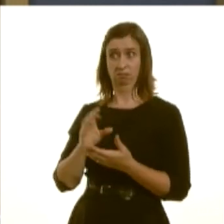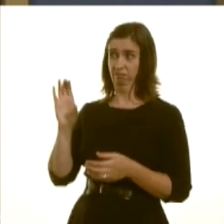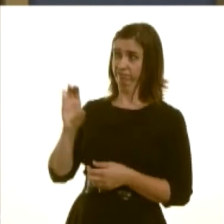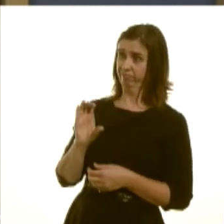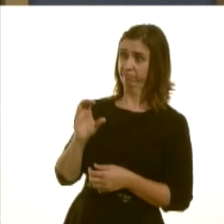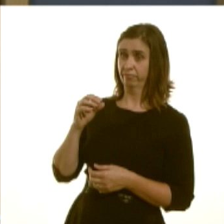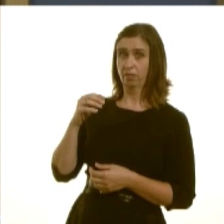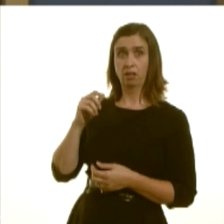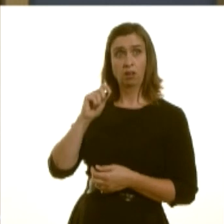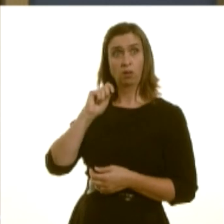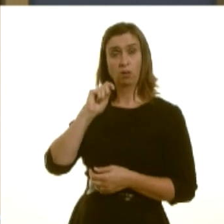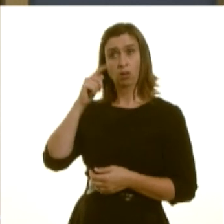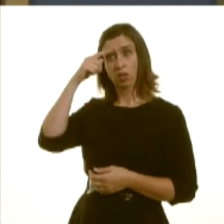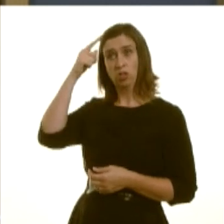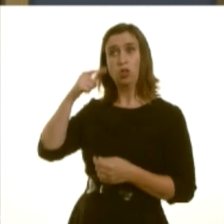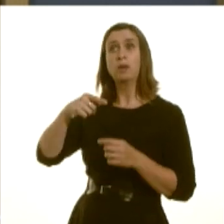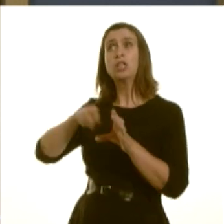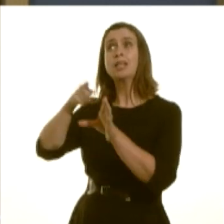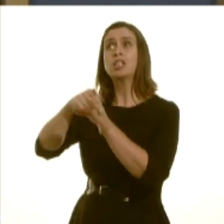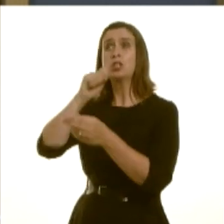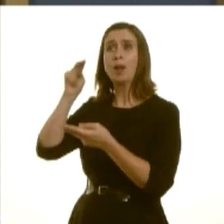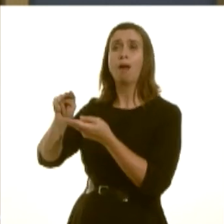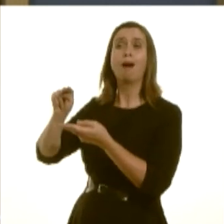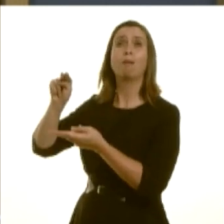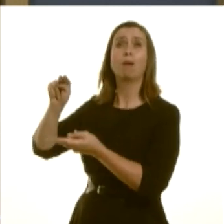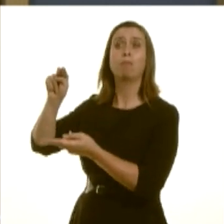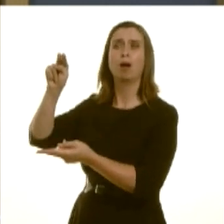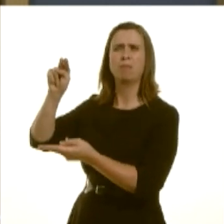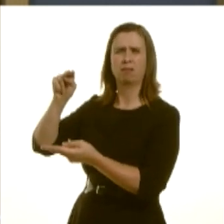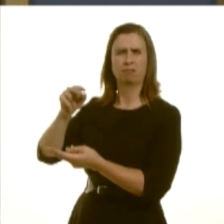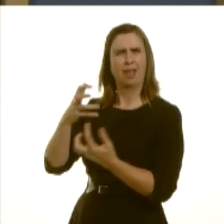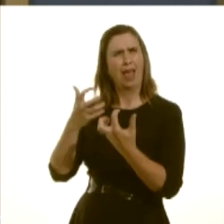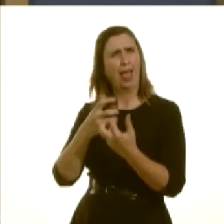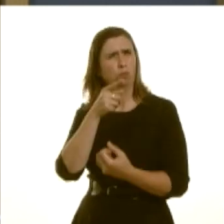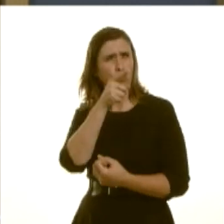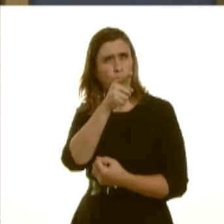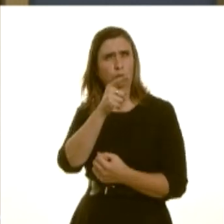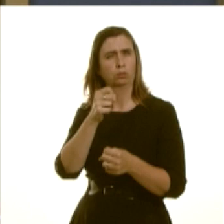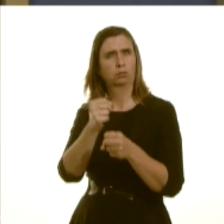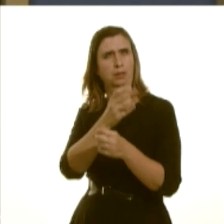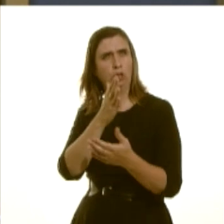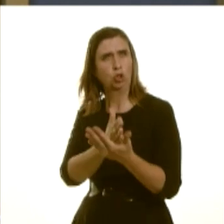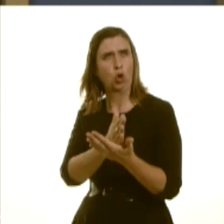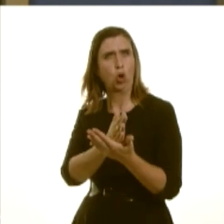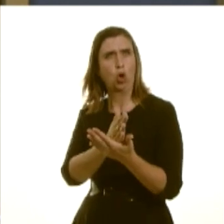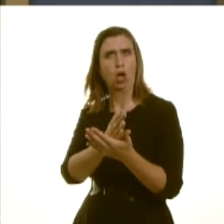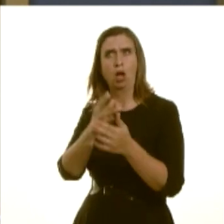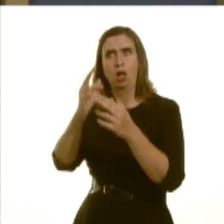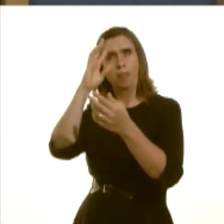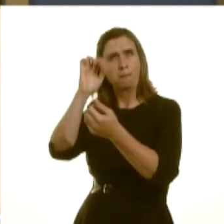mynd i’w wneud i sicrhau bod y senotaffau a’r cofebion rhyfel hyn yn cael eu cynnal